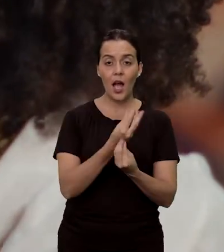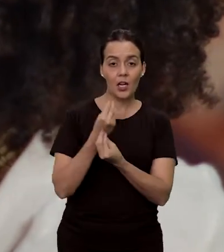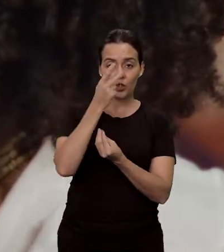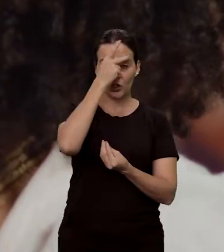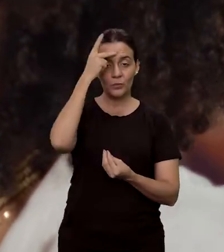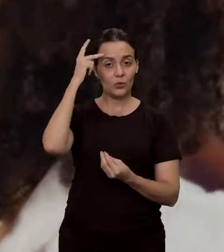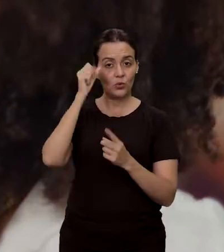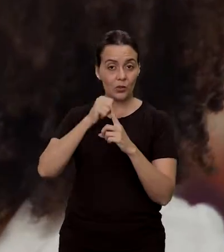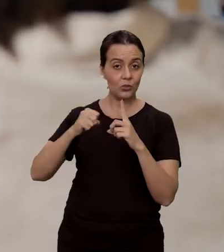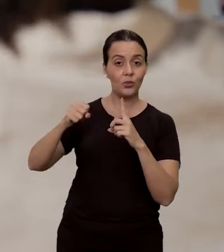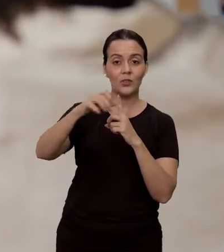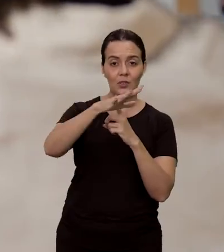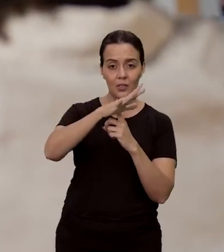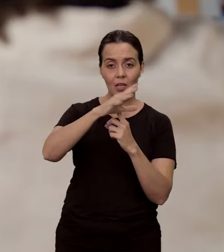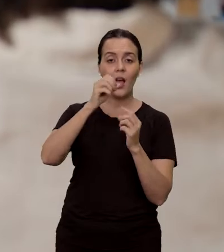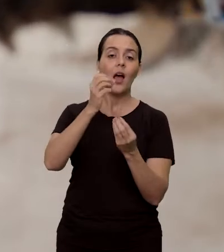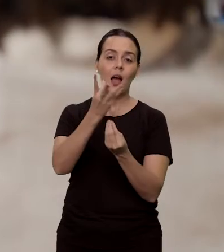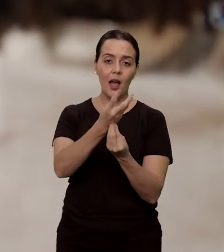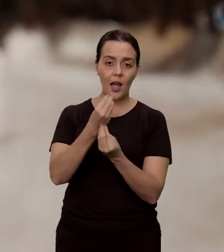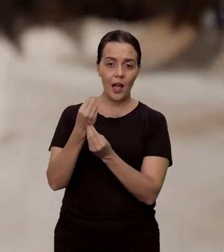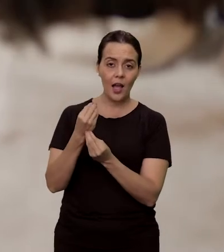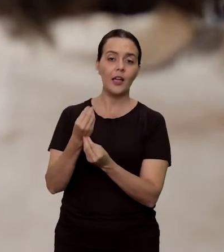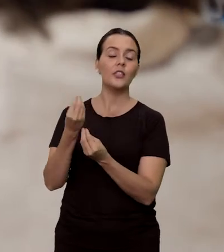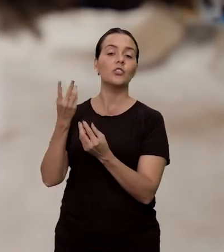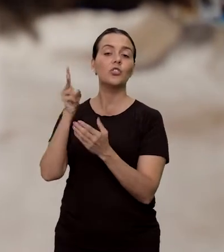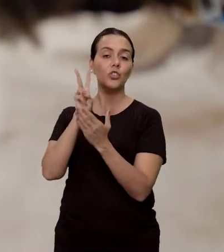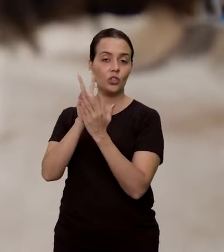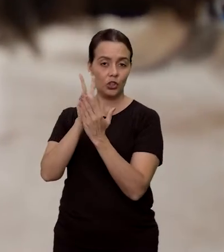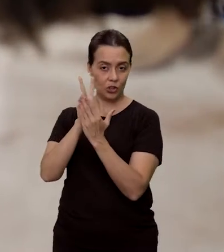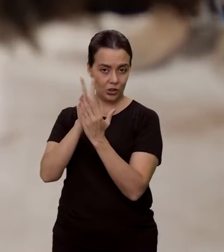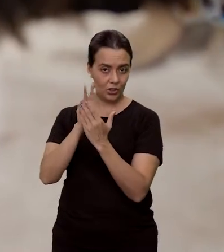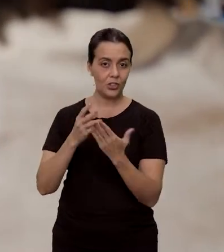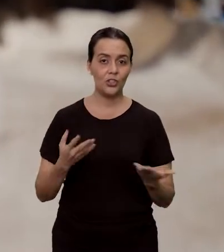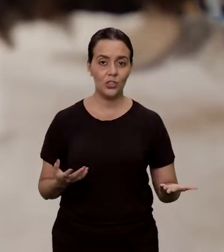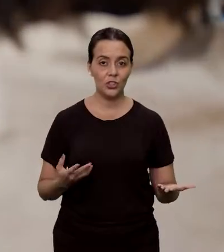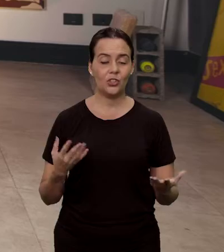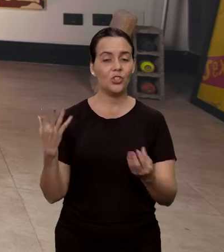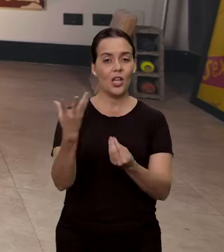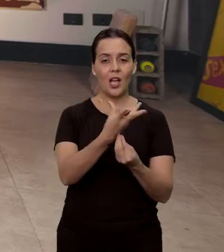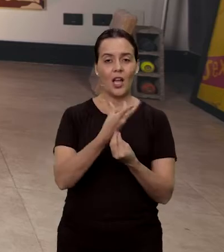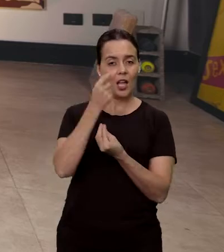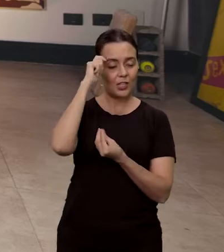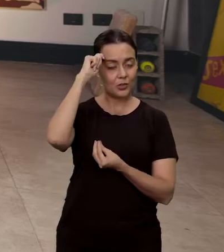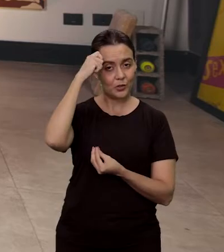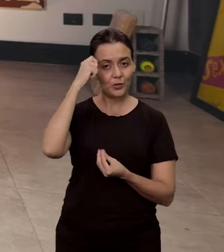arte contemporânea indígena, que esse movimento tem crescido cada vez mais, a arte preta.